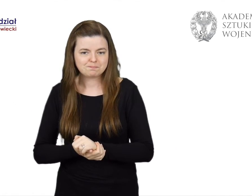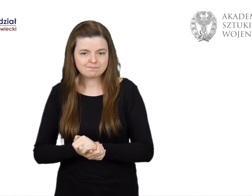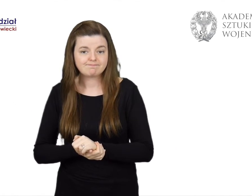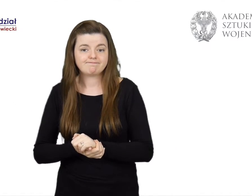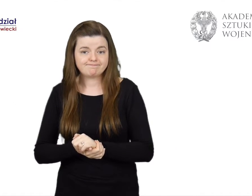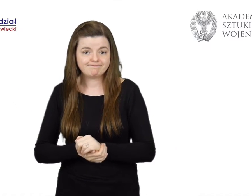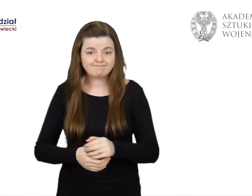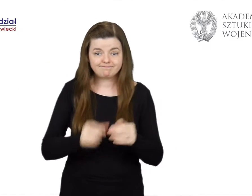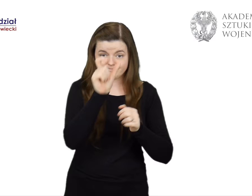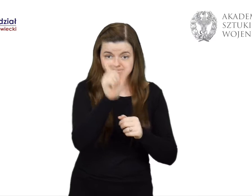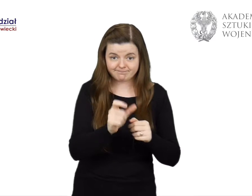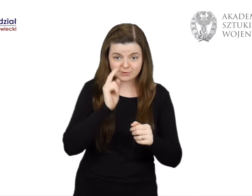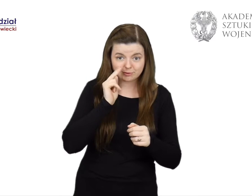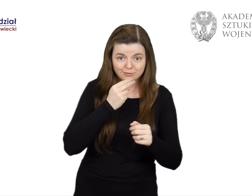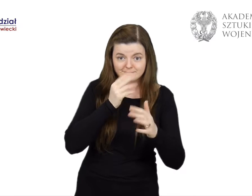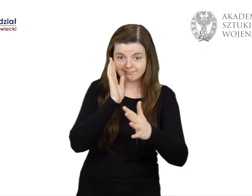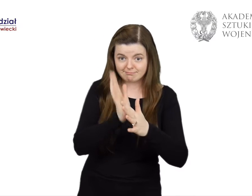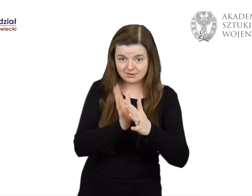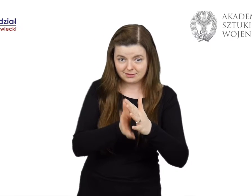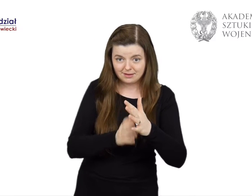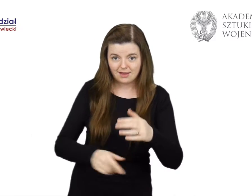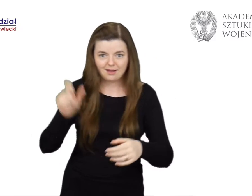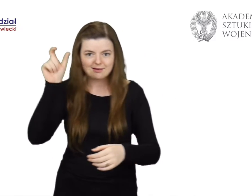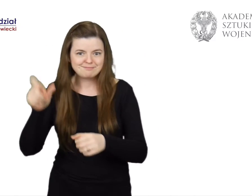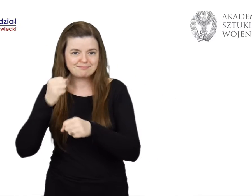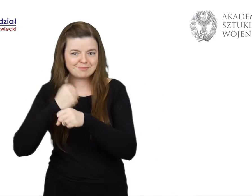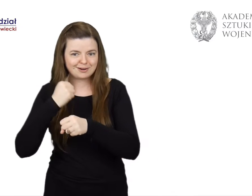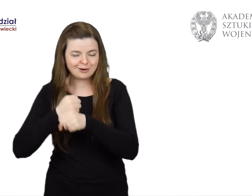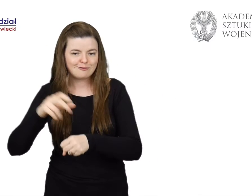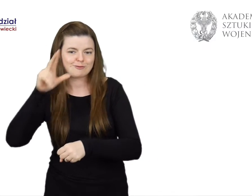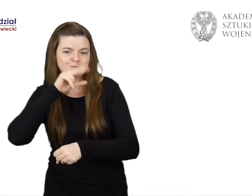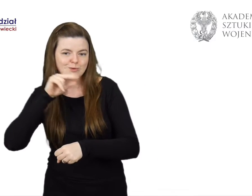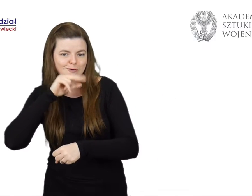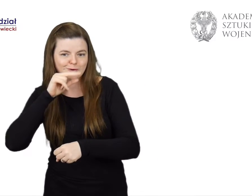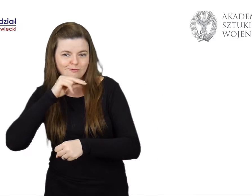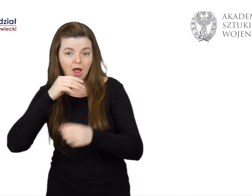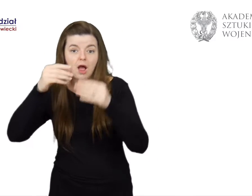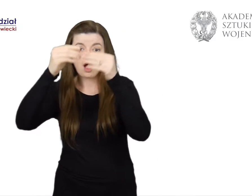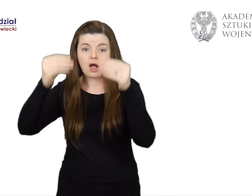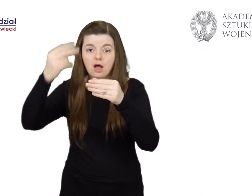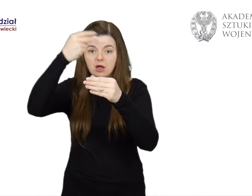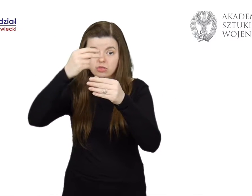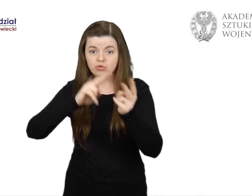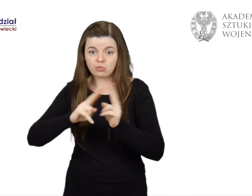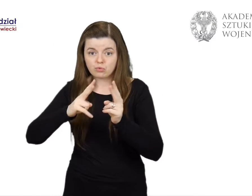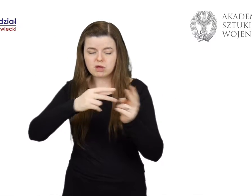Tłumacz będzie pośredniczył w rozmowie między klientem a urzędnikiem.